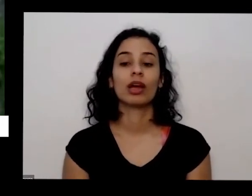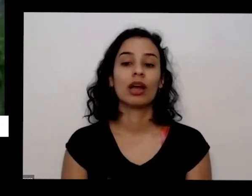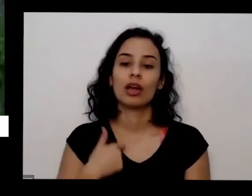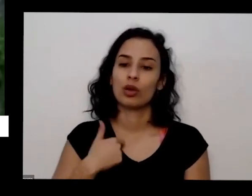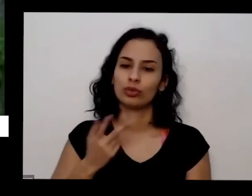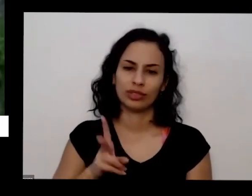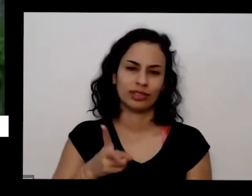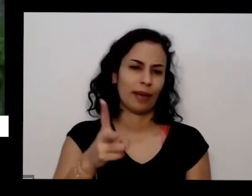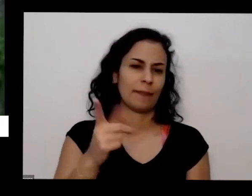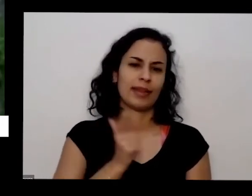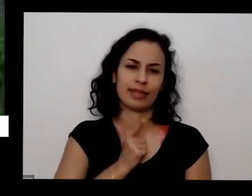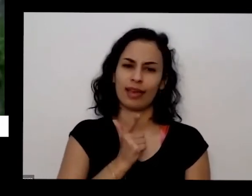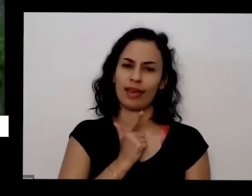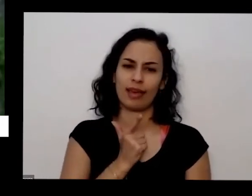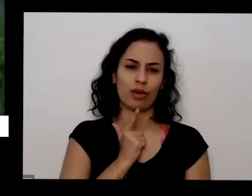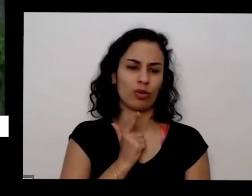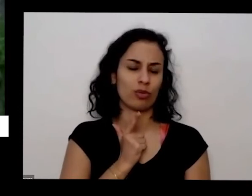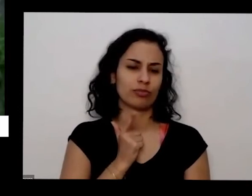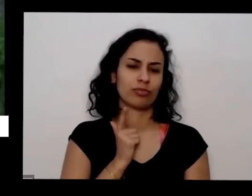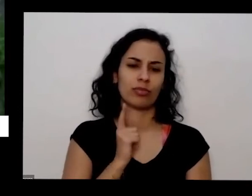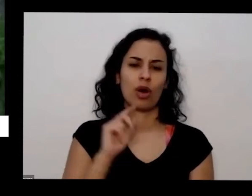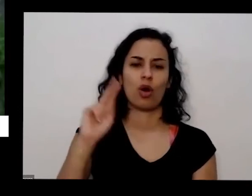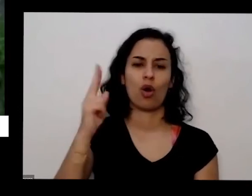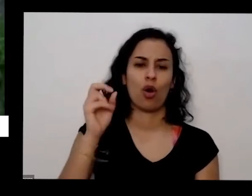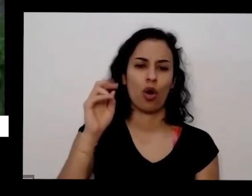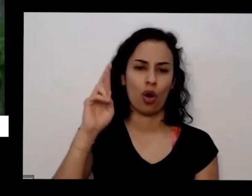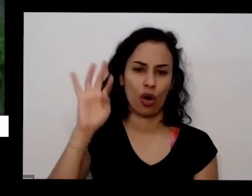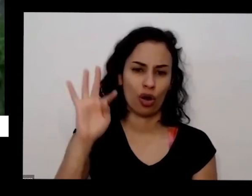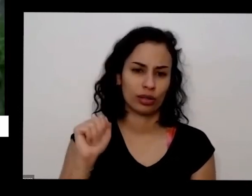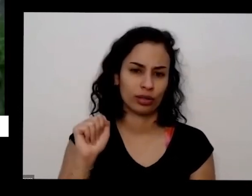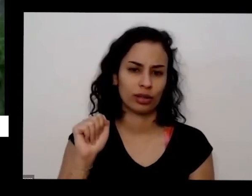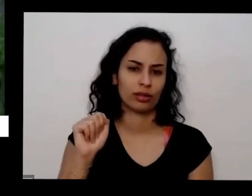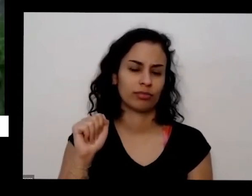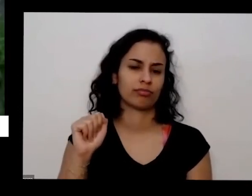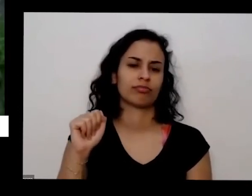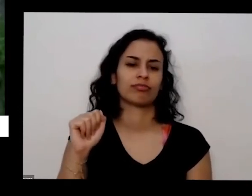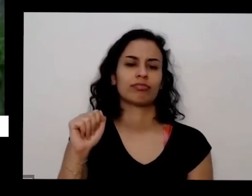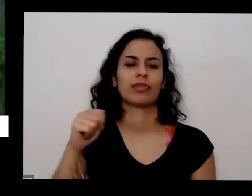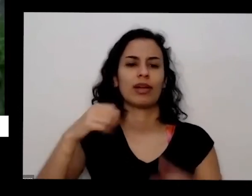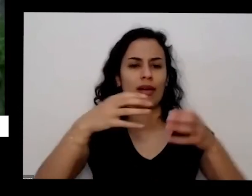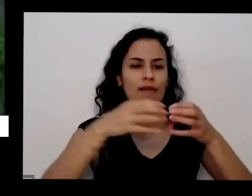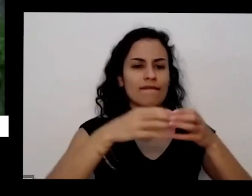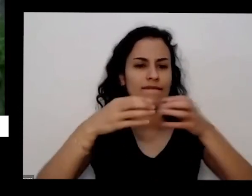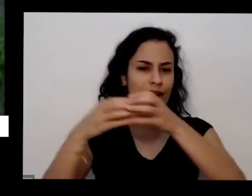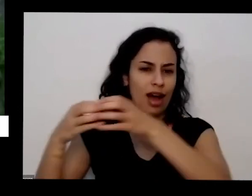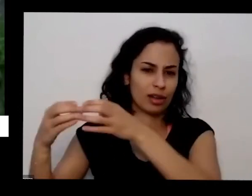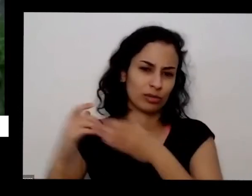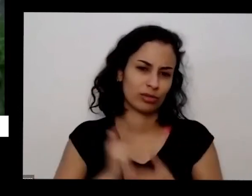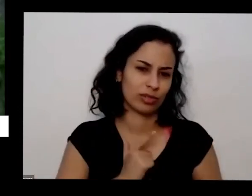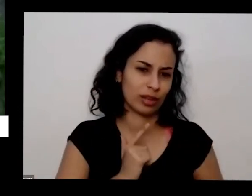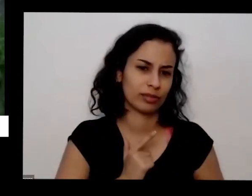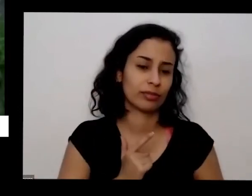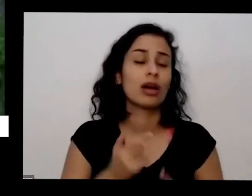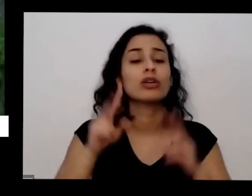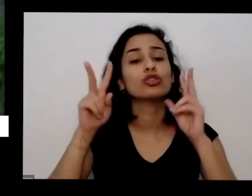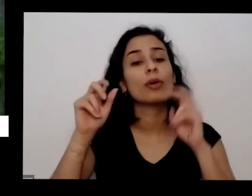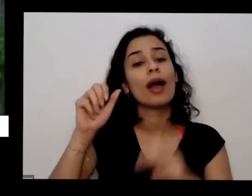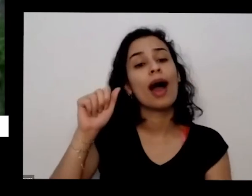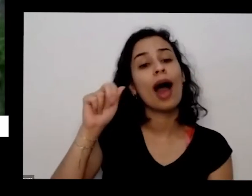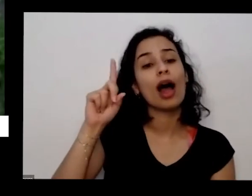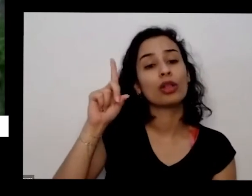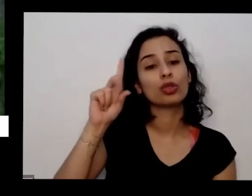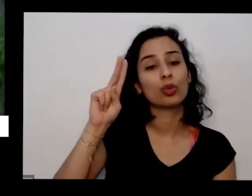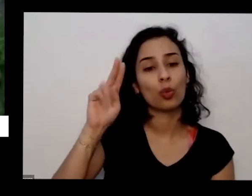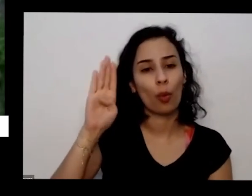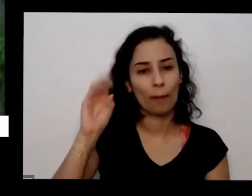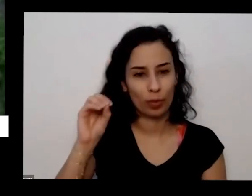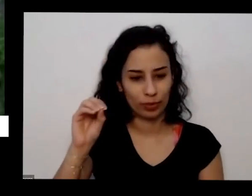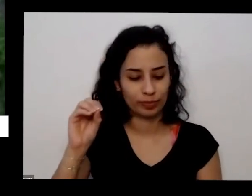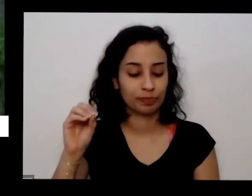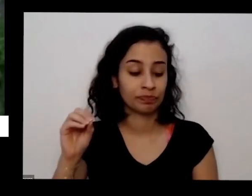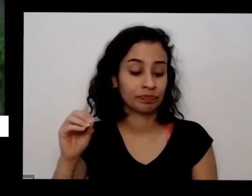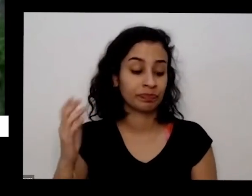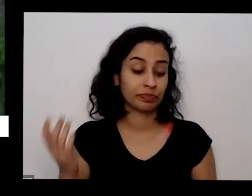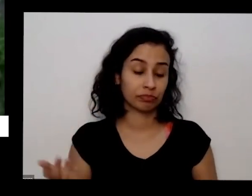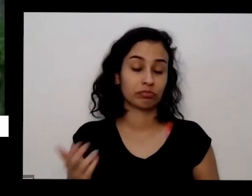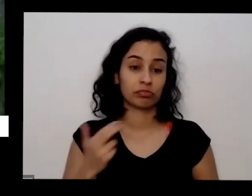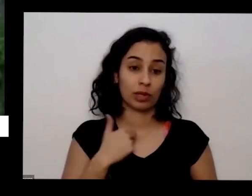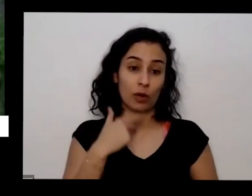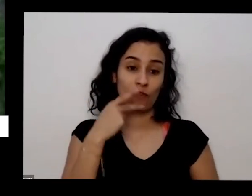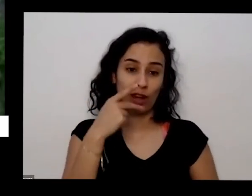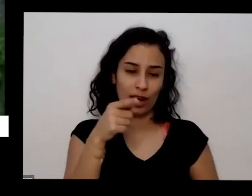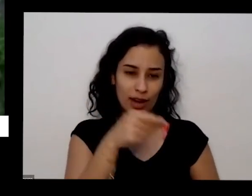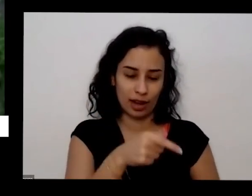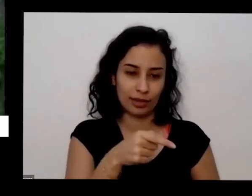sobre o qual adubação que é boa para as românticas essa que eu falei de só se utilizando coisa que